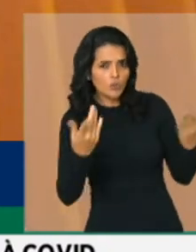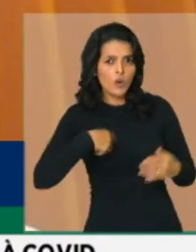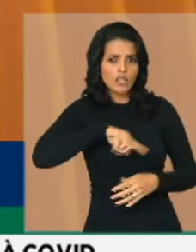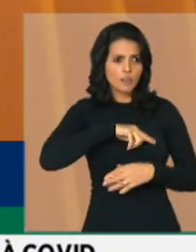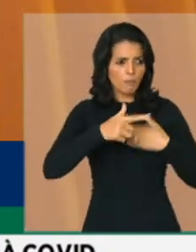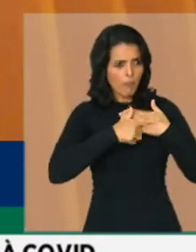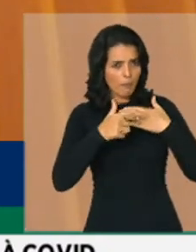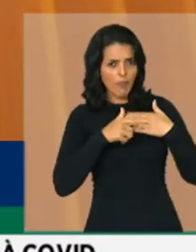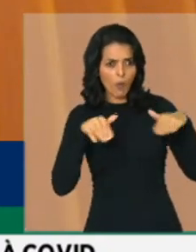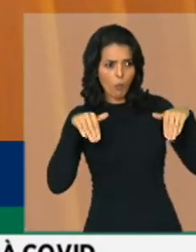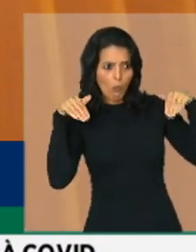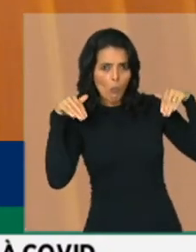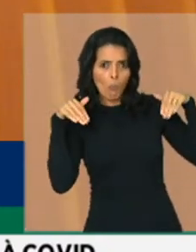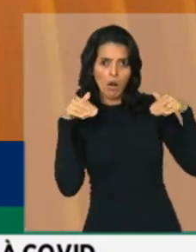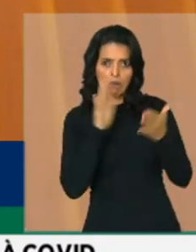POLÍCIA FEDERAL... MAS, INFELIZMENTE... O GOVERNO